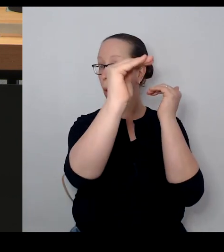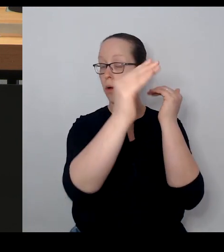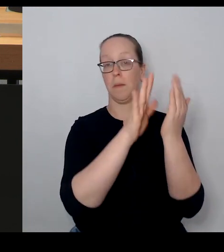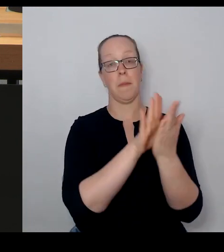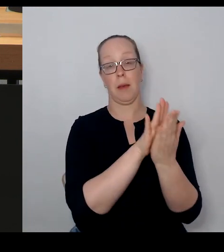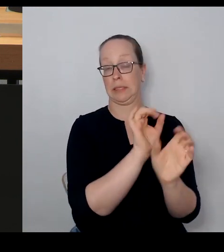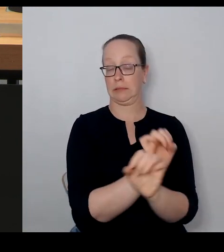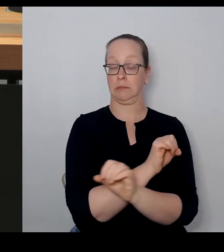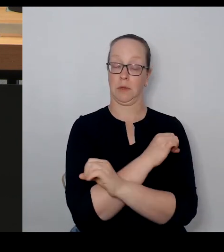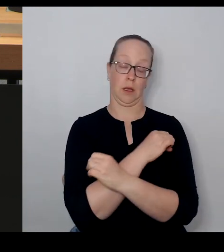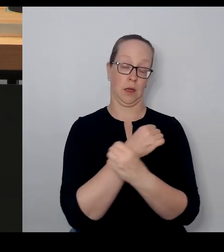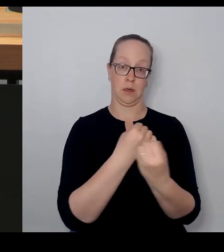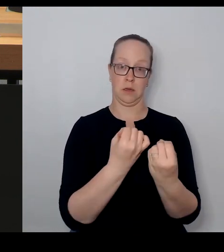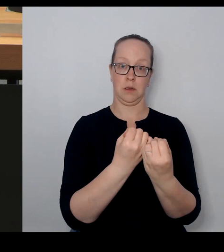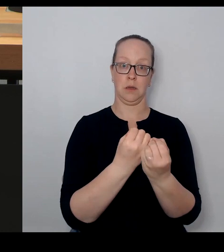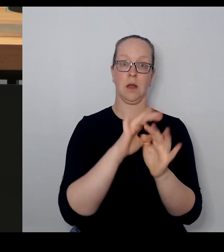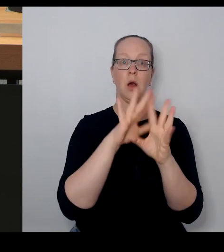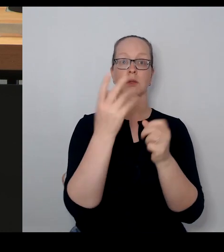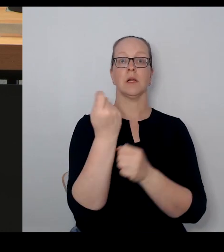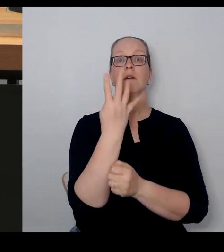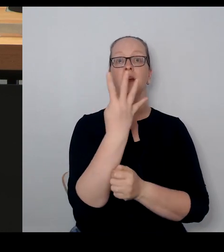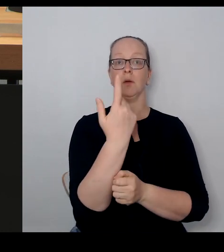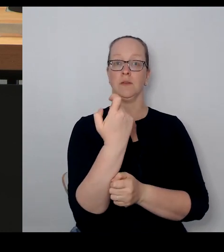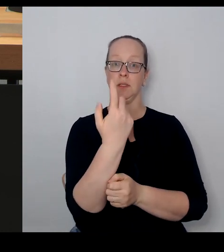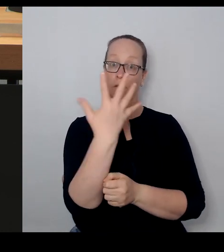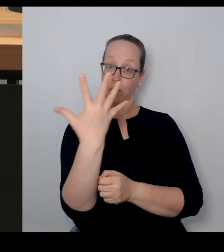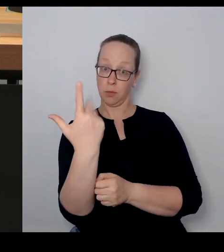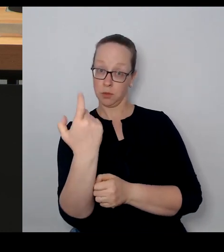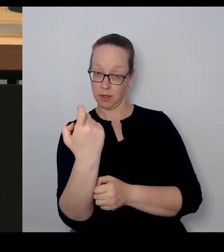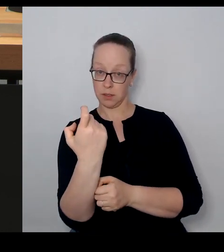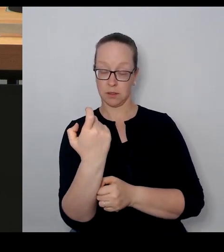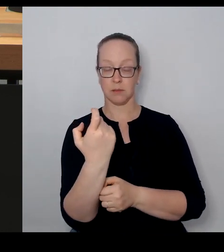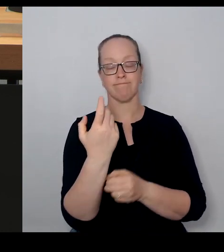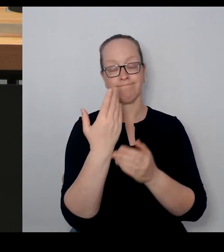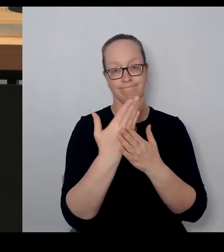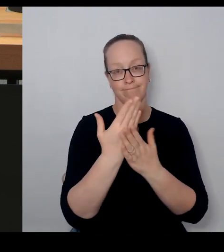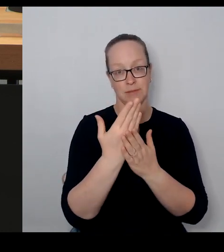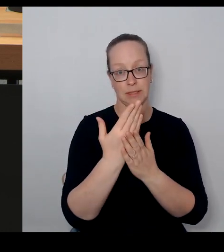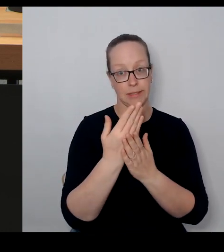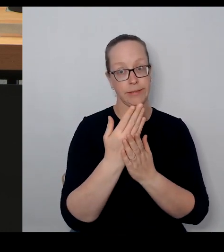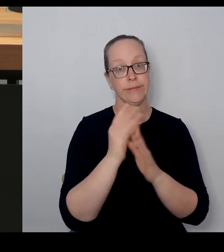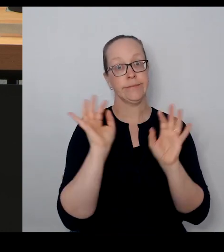zugesteuert, die wir als Koalition unbedingt vermeiden wollten und die wir vermeiden konnten